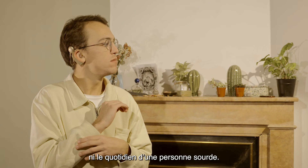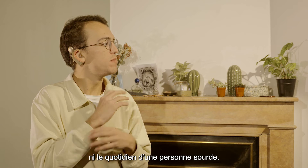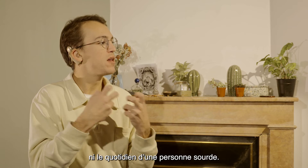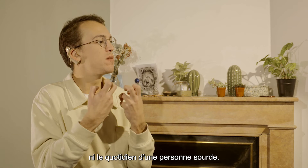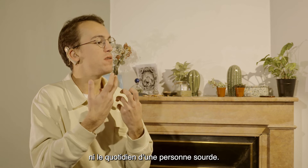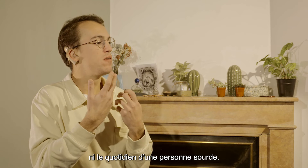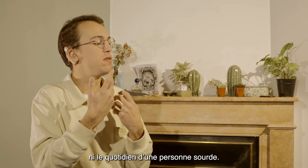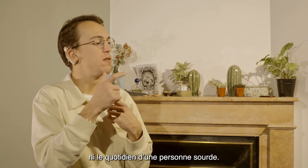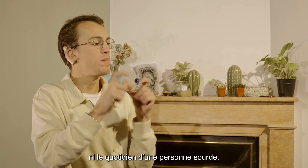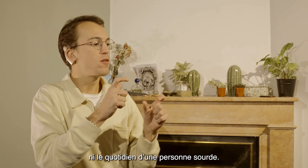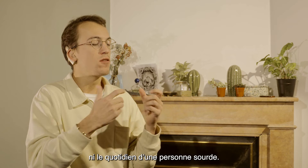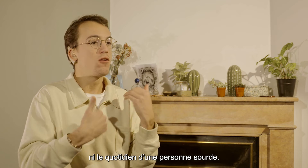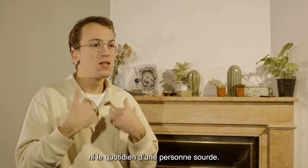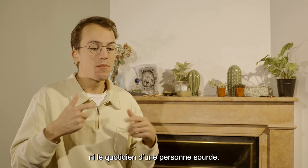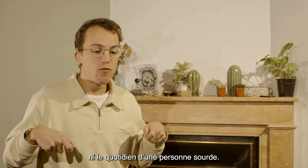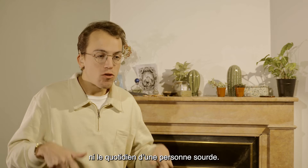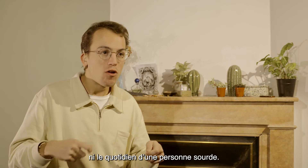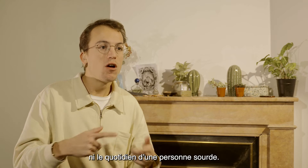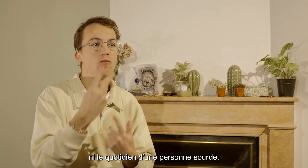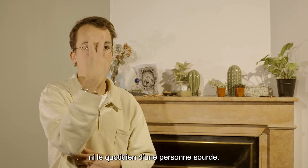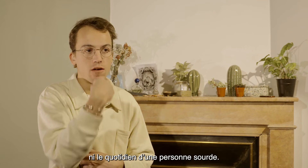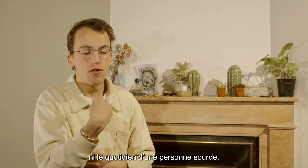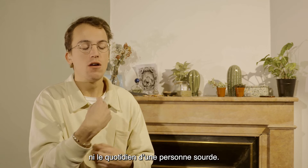ni le quotidien d’une personne sourde.